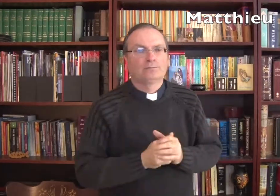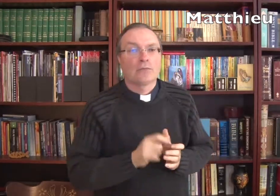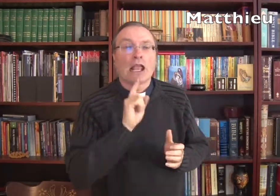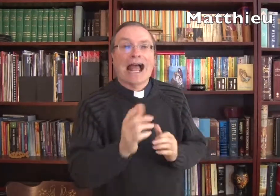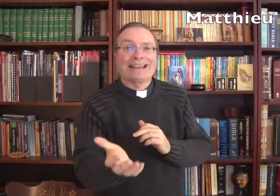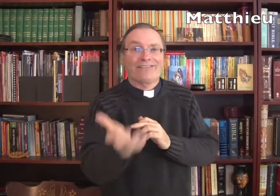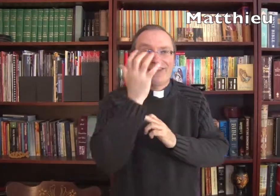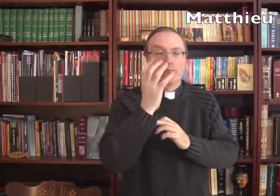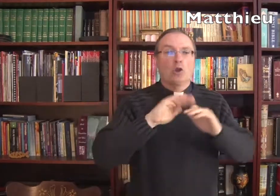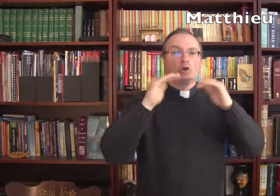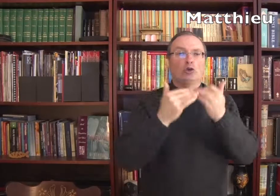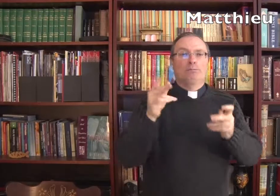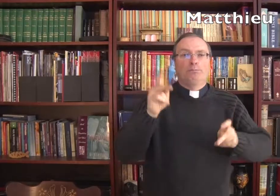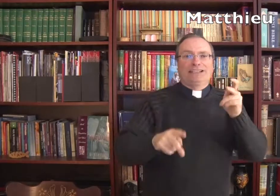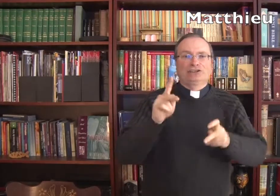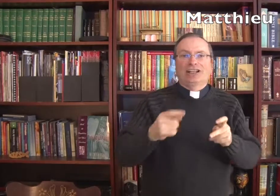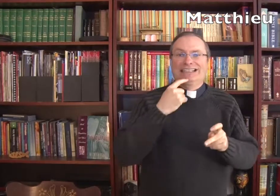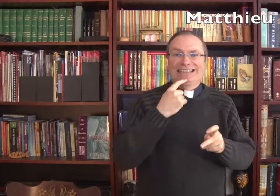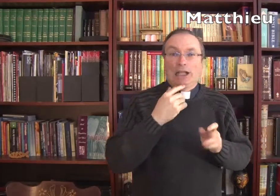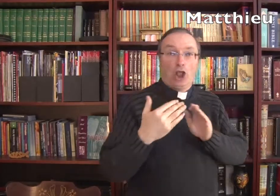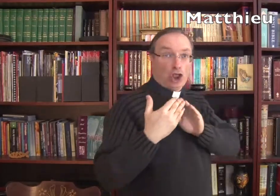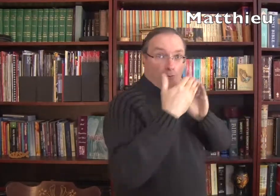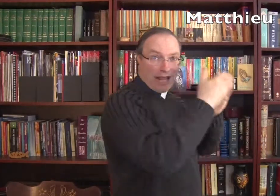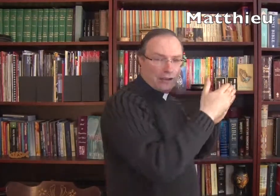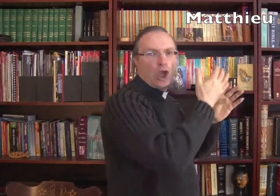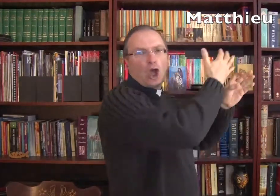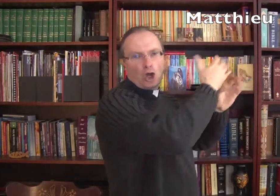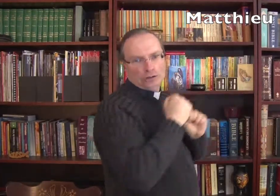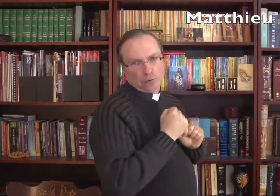En effet, toute personne qui demande reçoit,